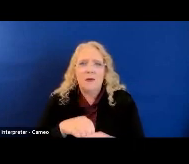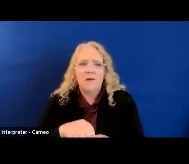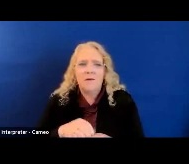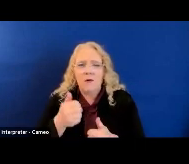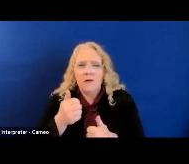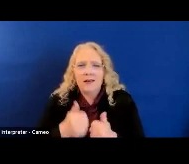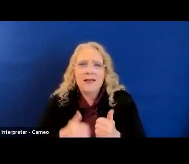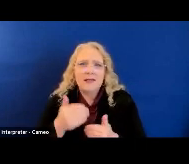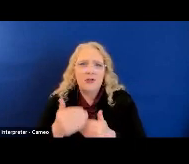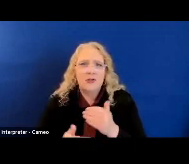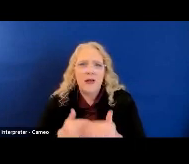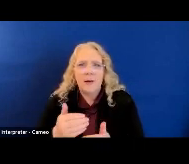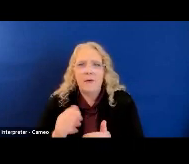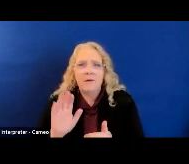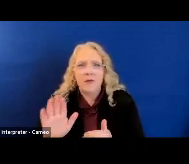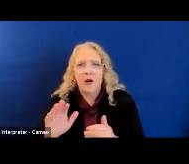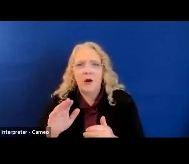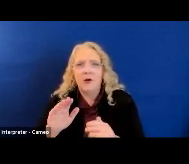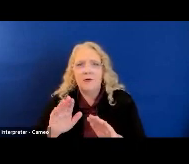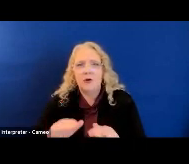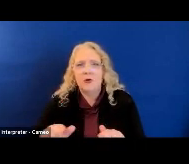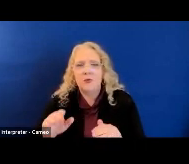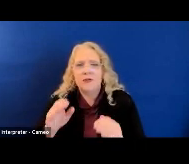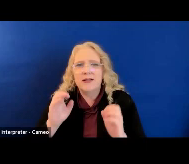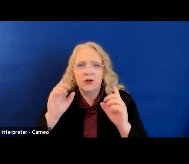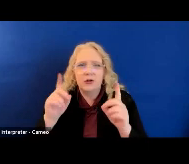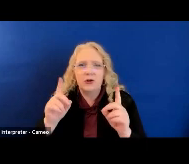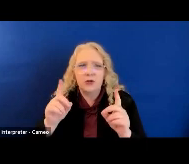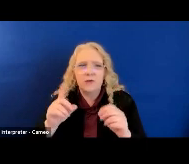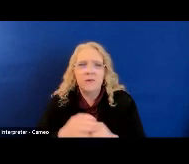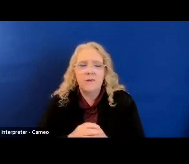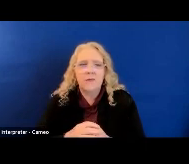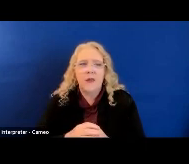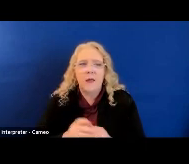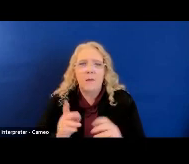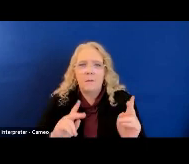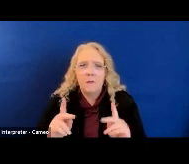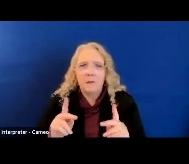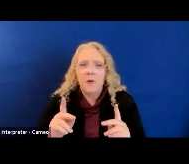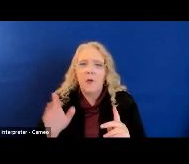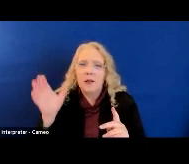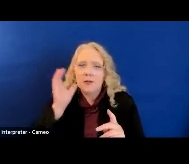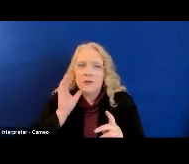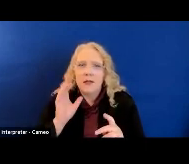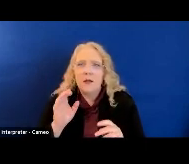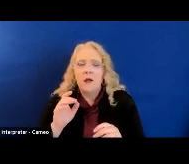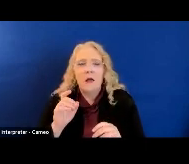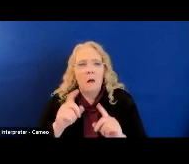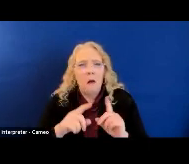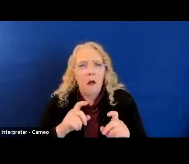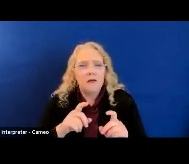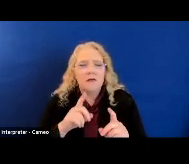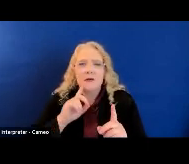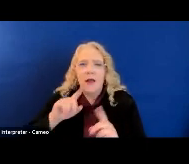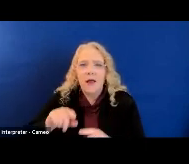y tiene el derecho de participar en cada paso de la educación de sus hijos, que se escuche su voz, que se respondan las preguntas y que el niño reciba